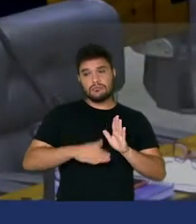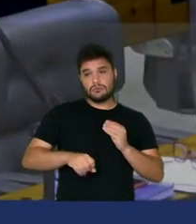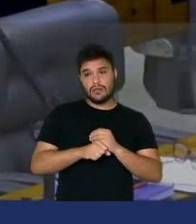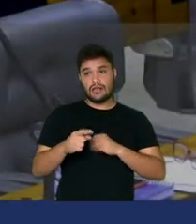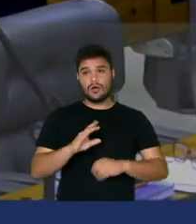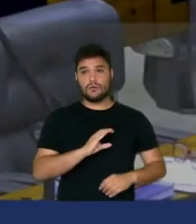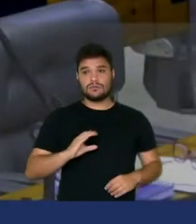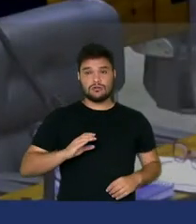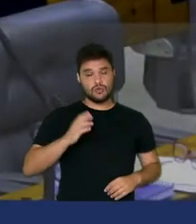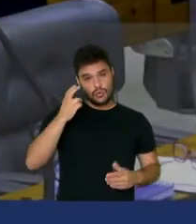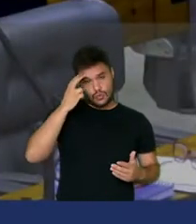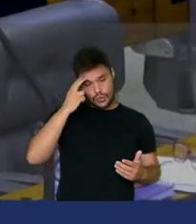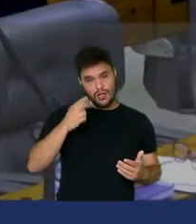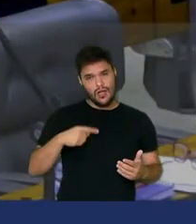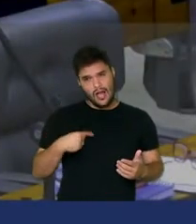NÚMERO 1, QUANTO A EMENDA DE